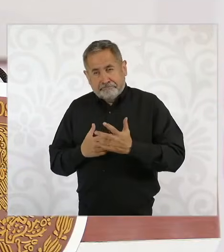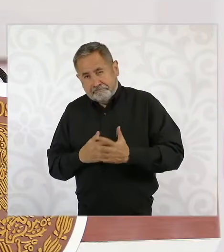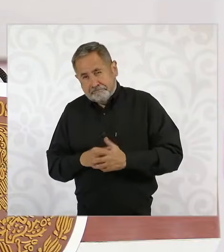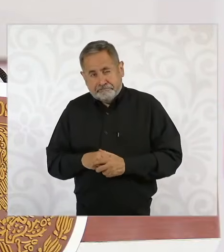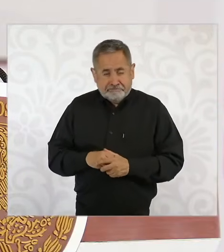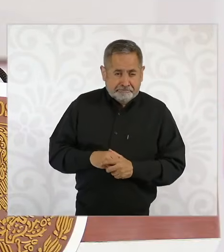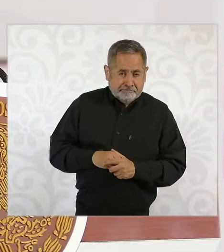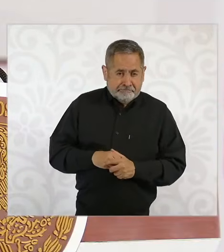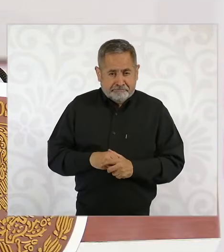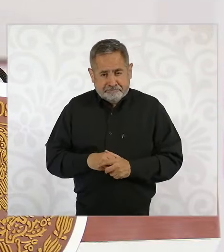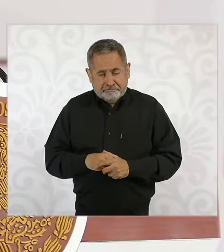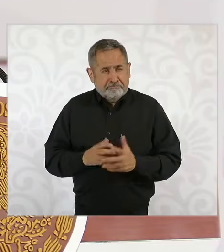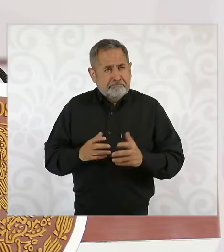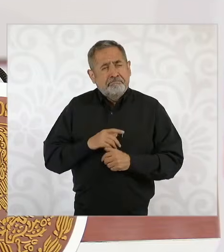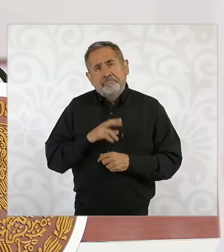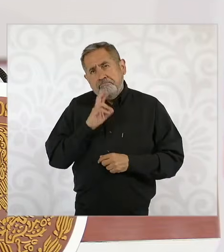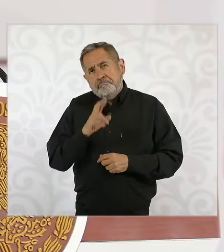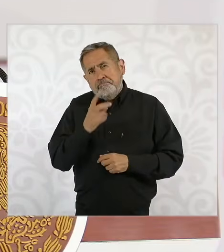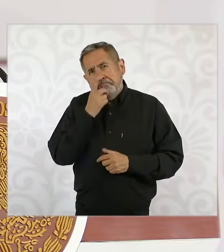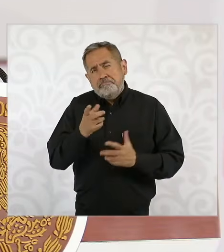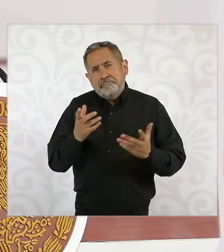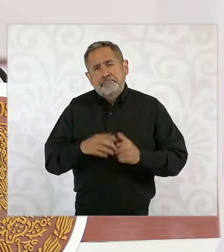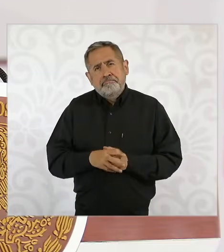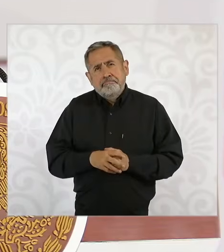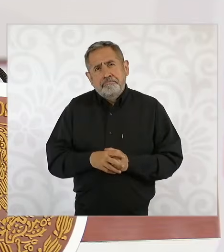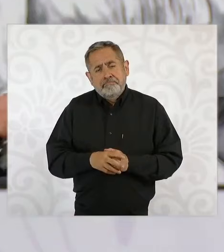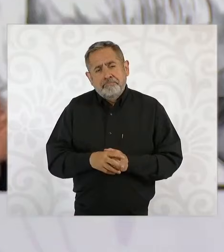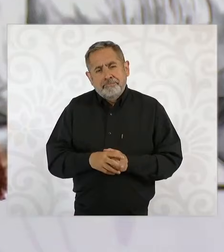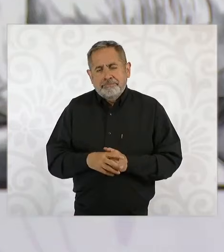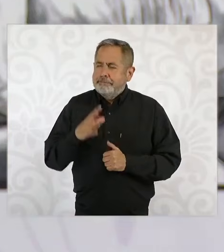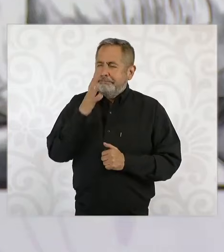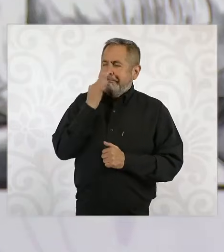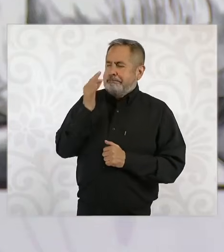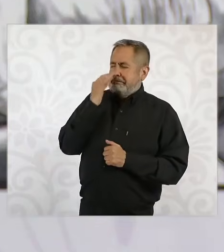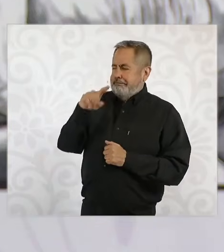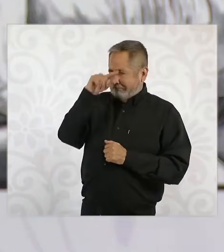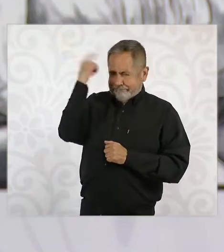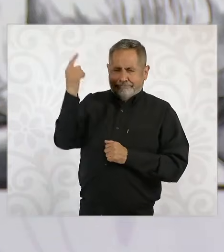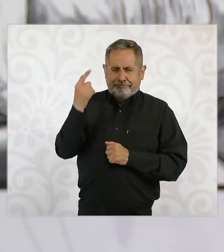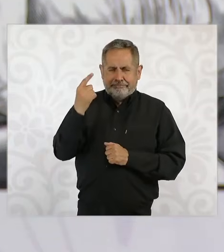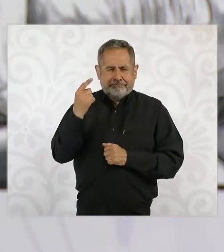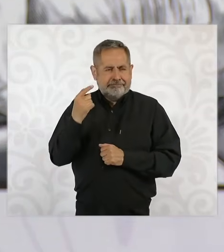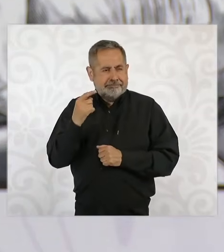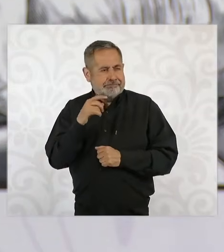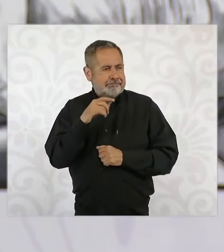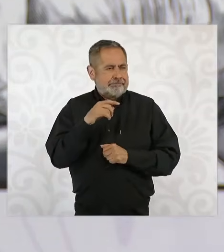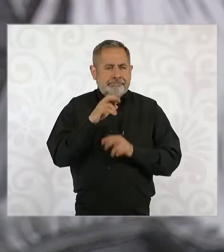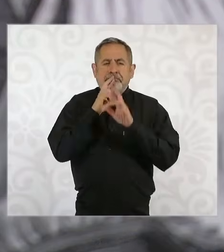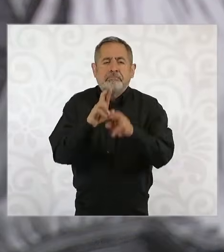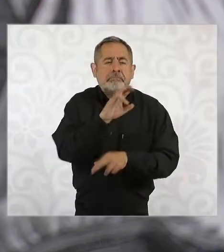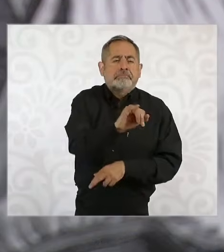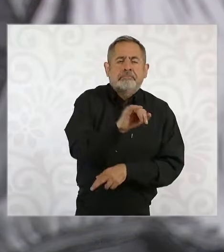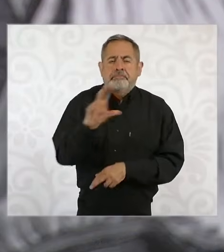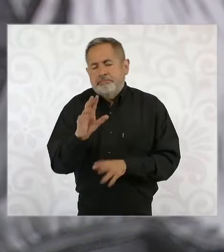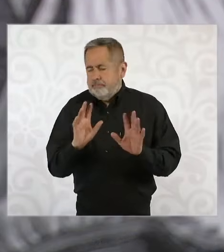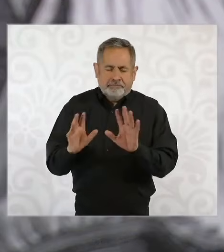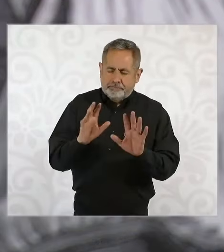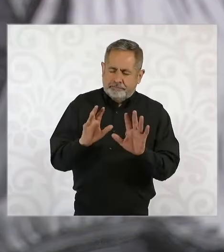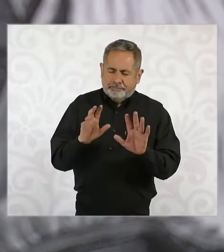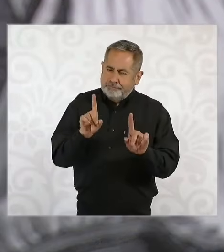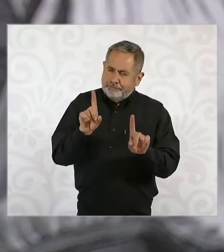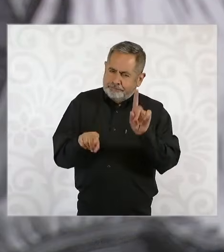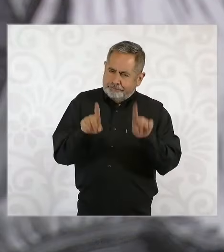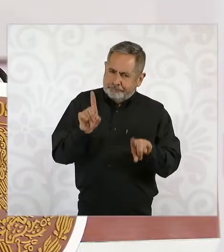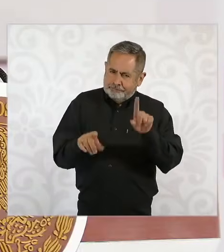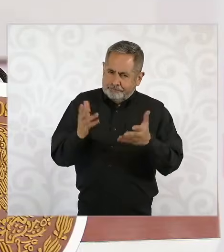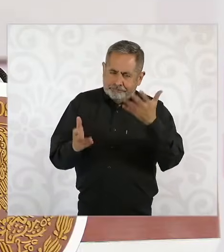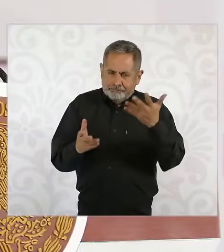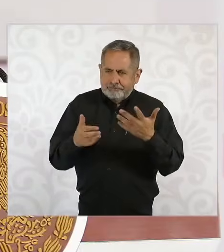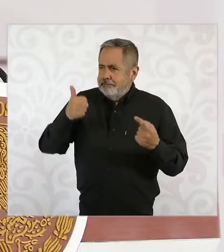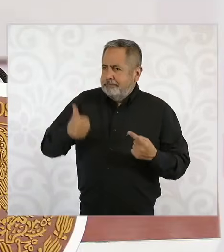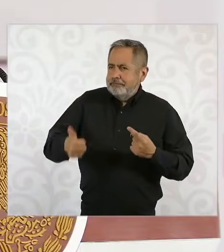es eh no es tan sencillo ni es de sí o no una respuesta, todo tiene su cada problema es distinto